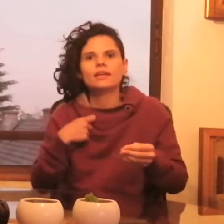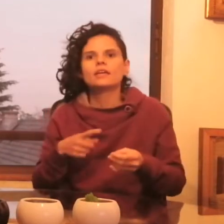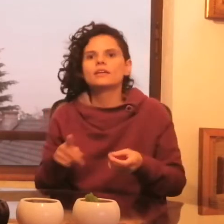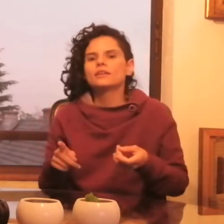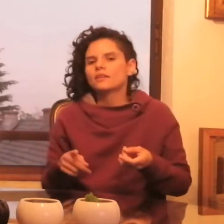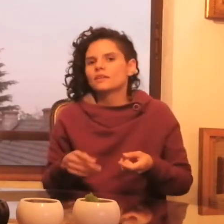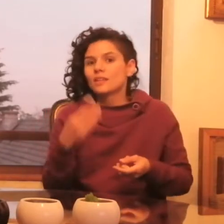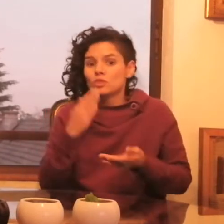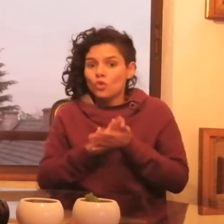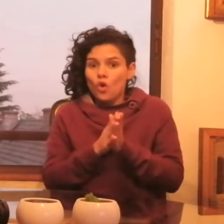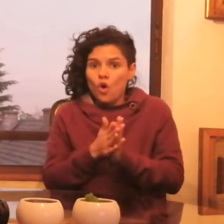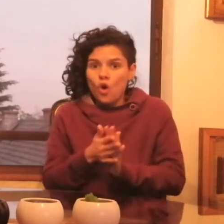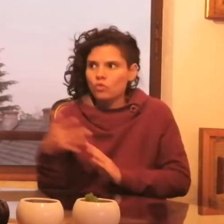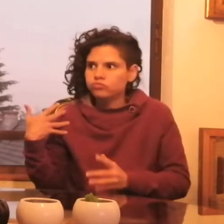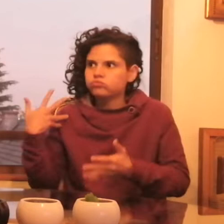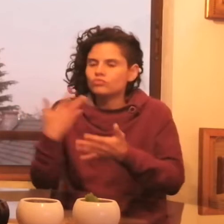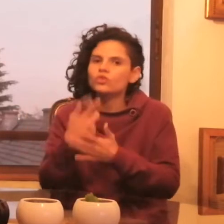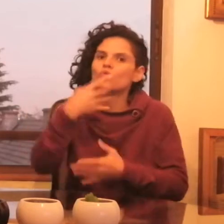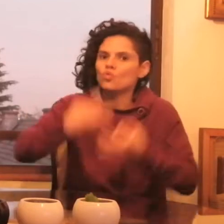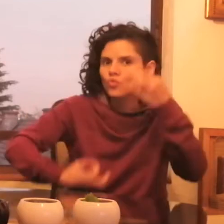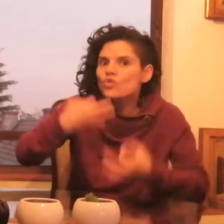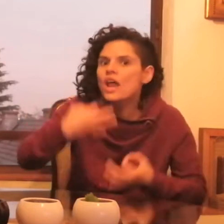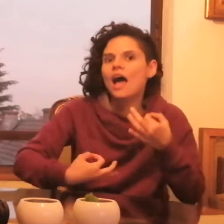camino además llevó a ser jurado de los premios púlsares categoría metal